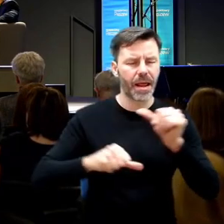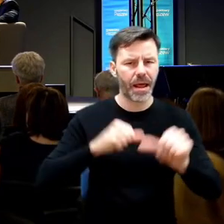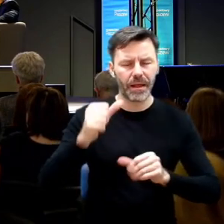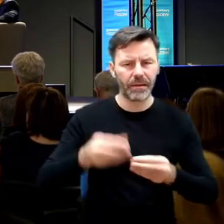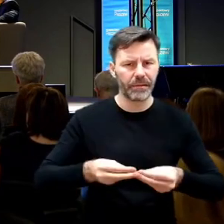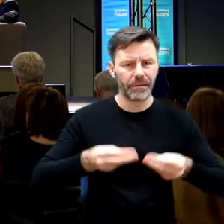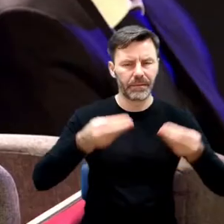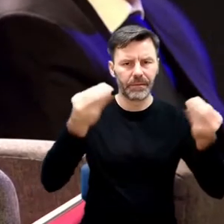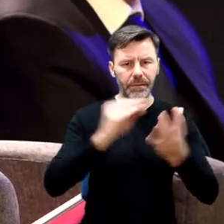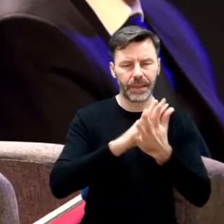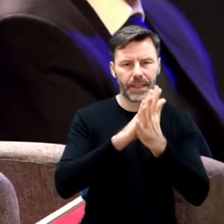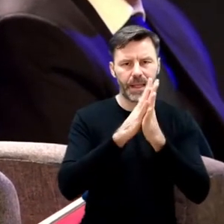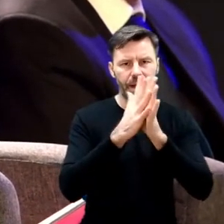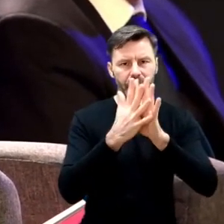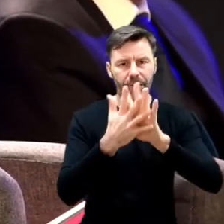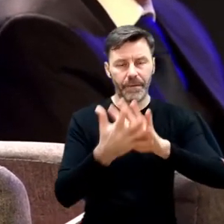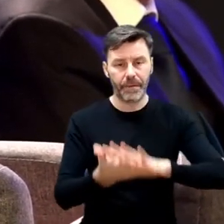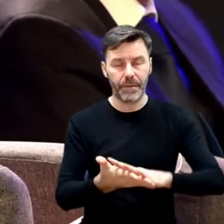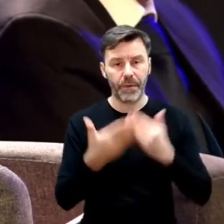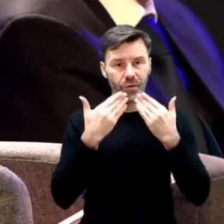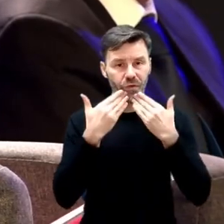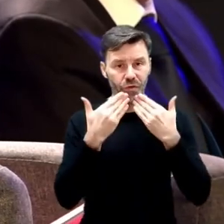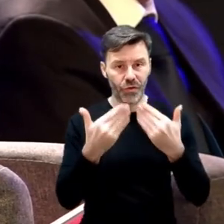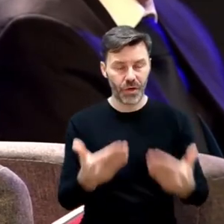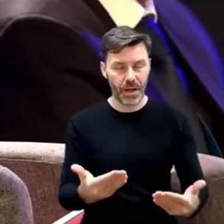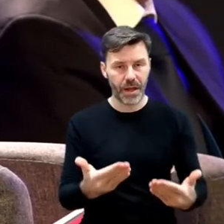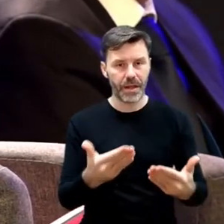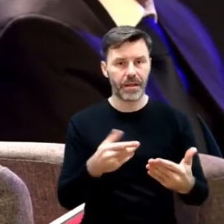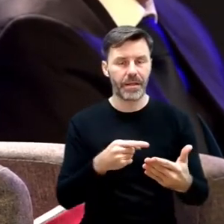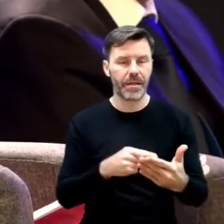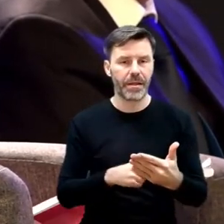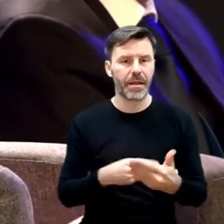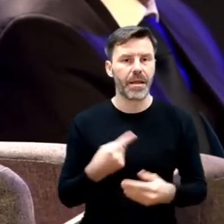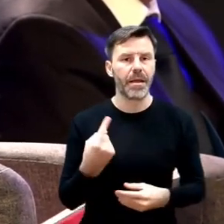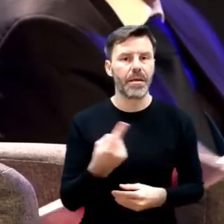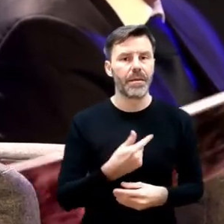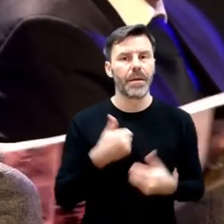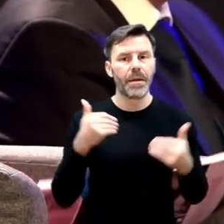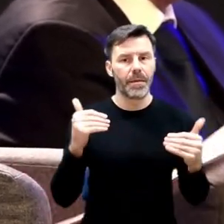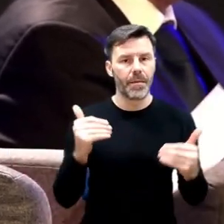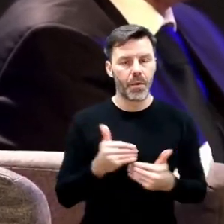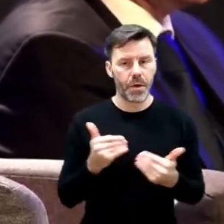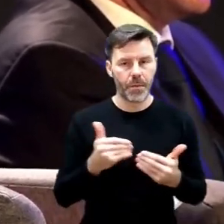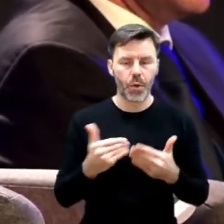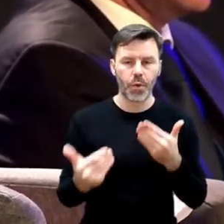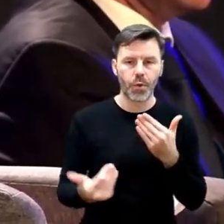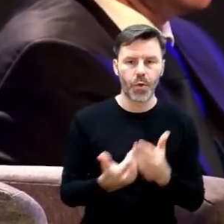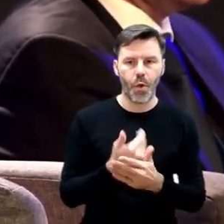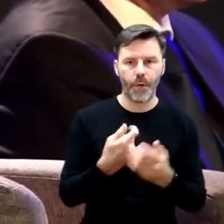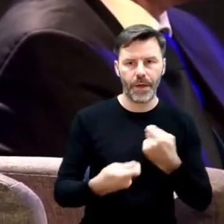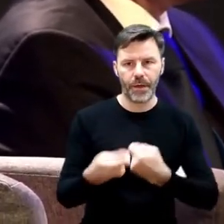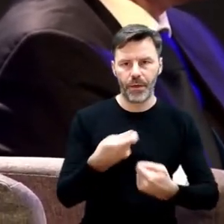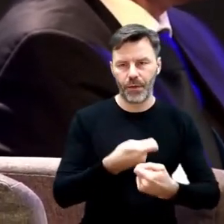która pozwala nam na dostarczenie pewnych rozwiązań, odpowiedzi na potrzeby rynkowe.